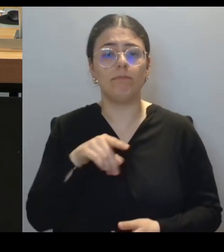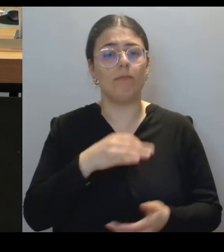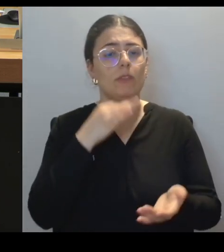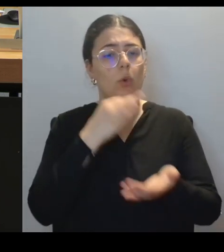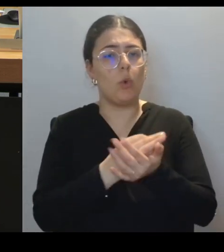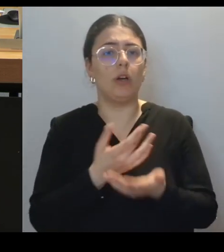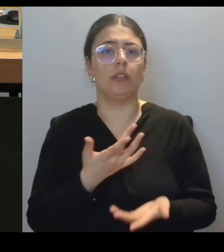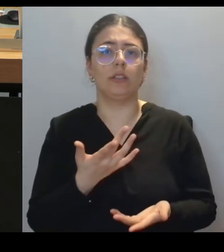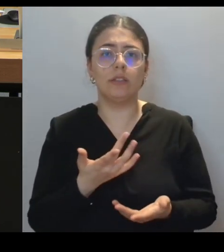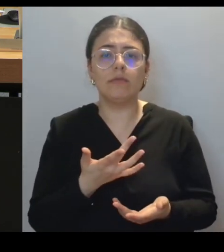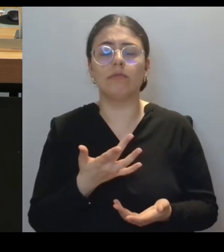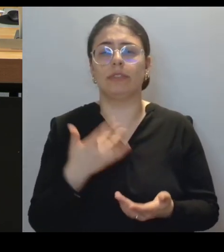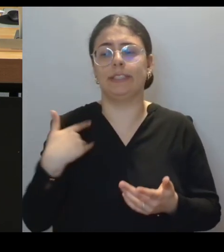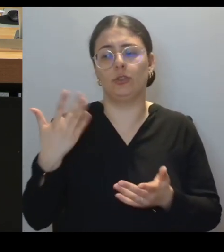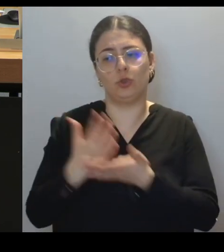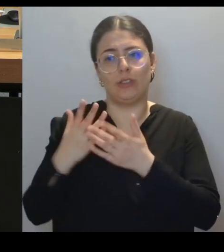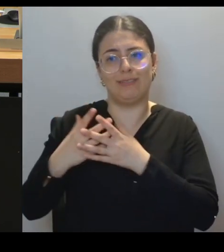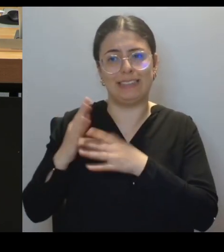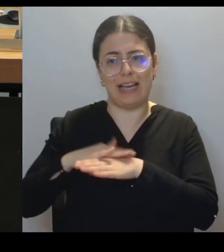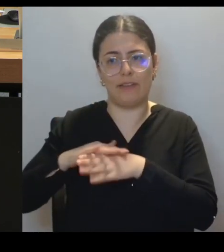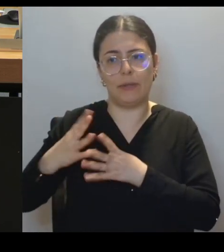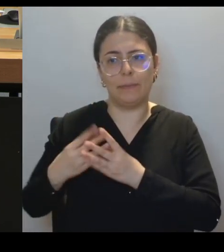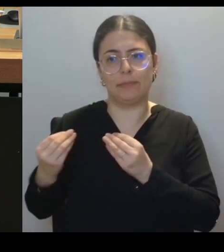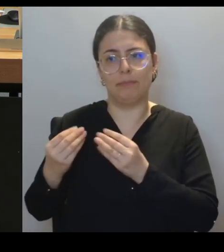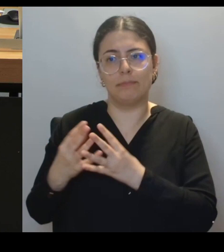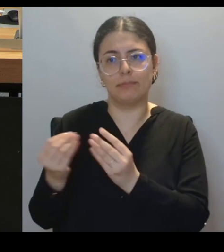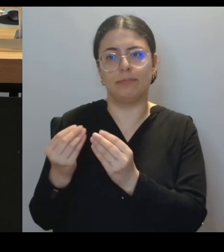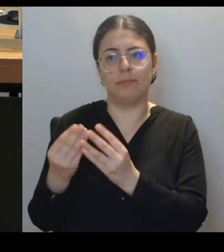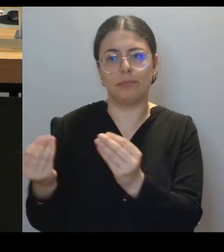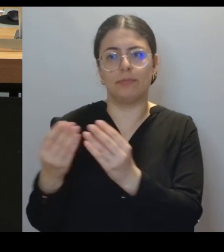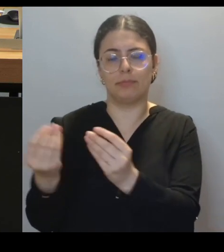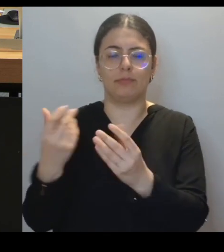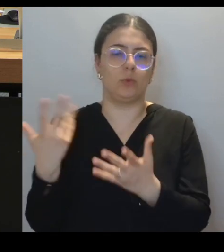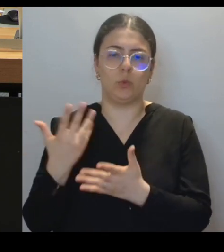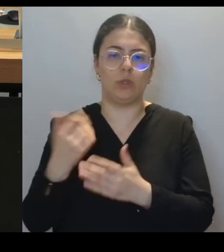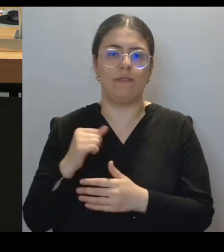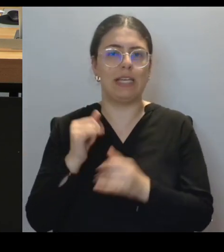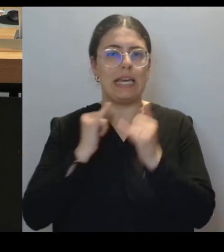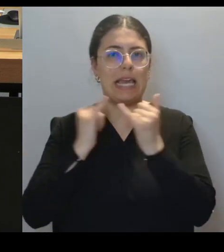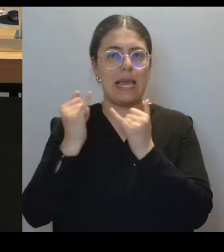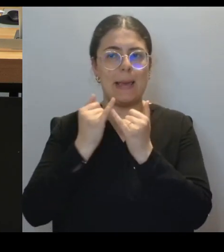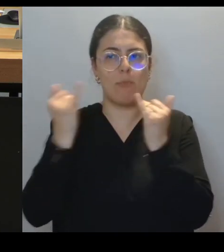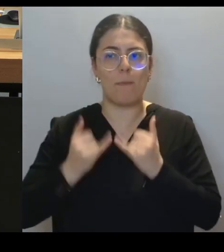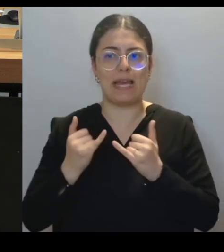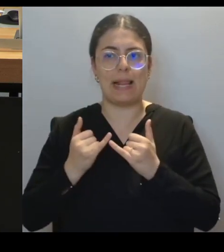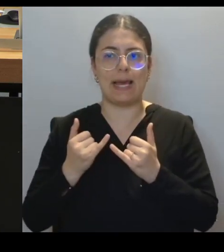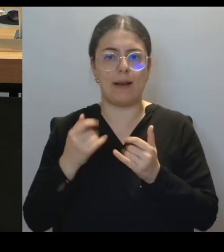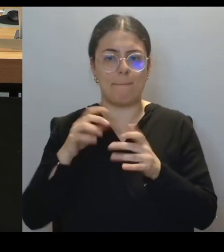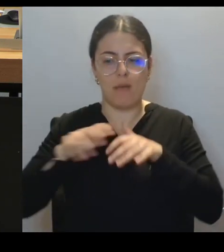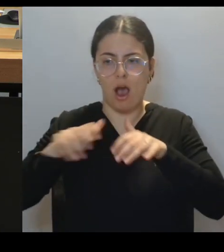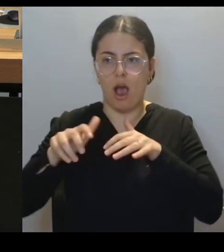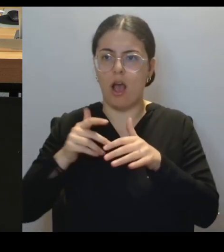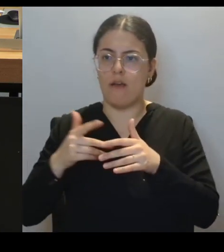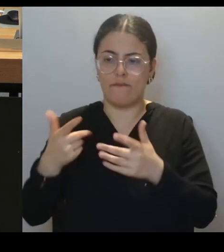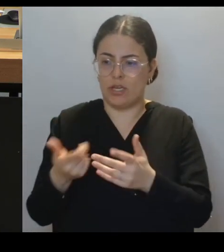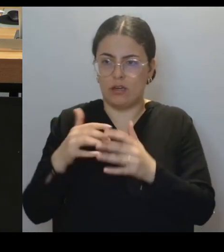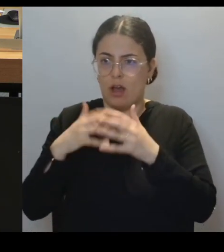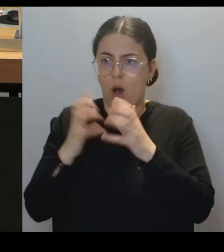wurden durch einen Immobilienmarkt wo die Rendite zählt und wo sozial kulturelles Erbe und menschliche Schicksale. Nicht so wenig. Nicht so groß eine Rolle spielen.